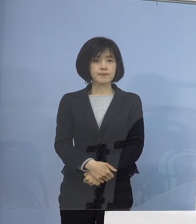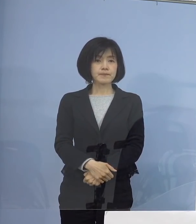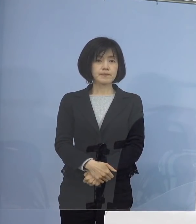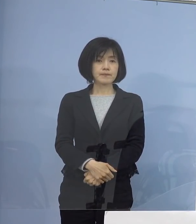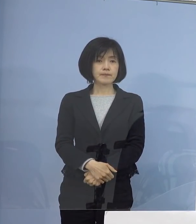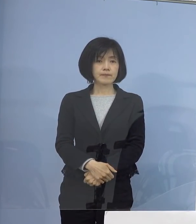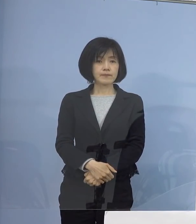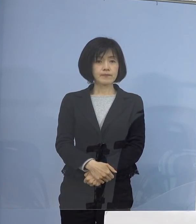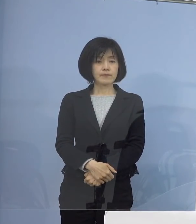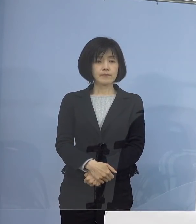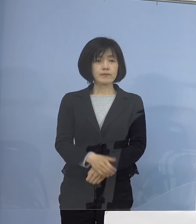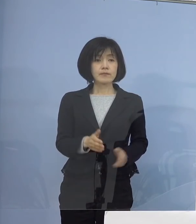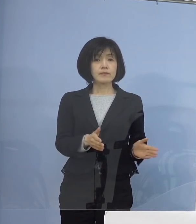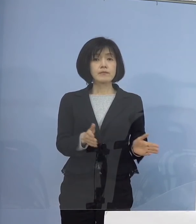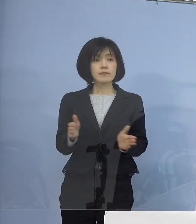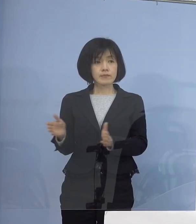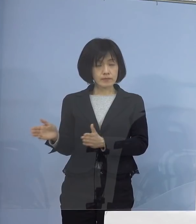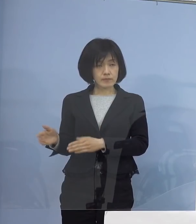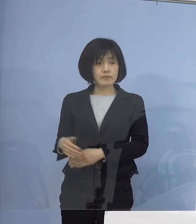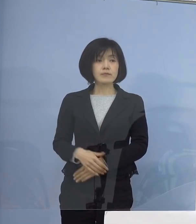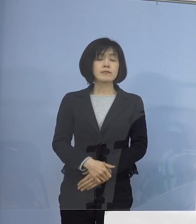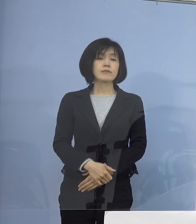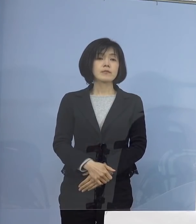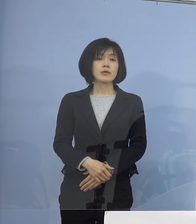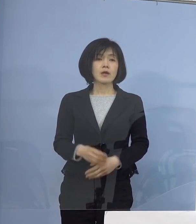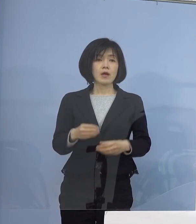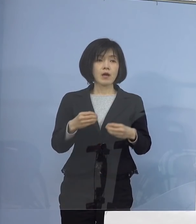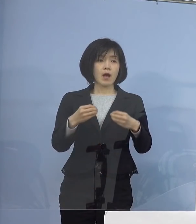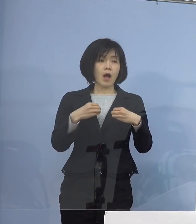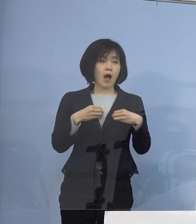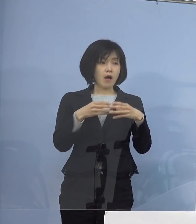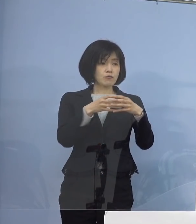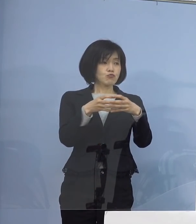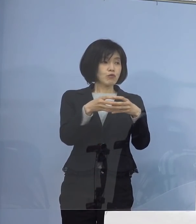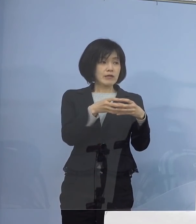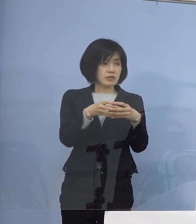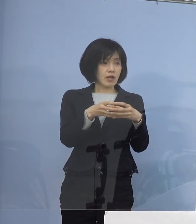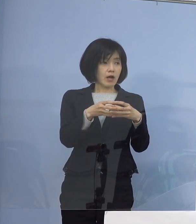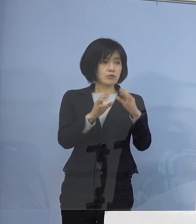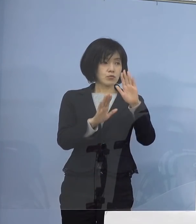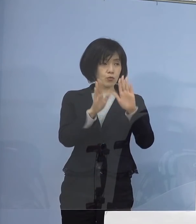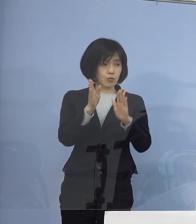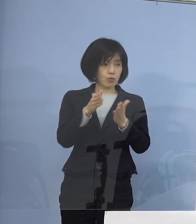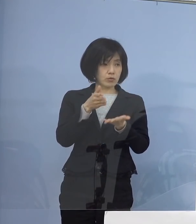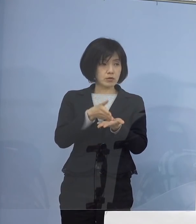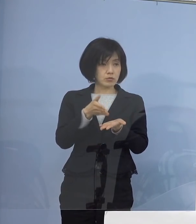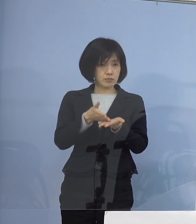それでは次に今度はクラスターの状況について お話を申し上げて参ります